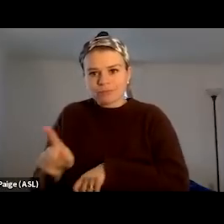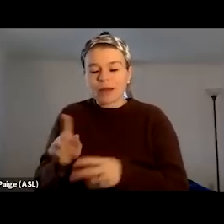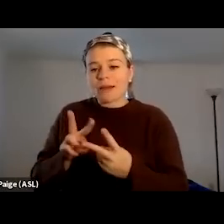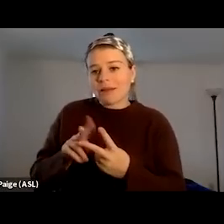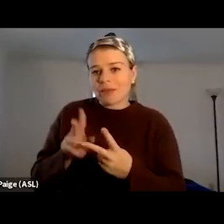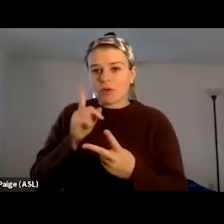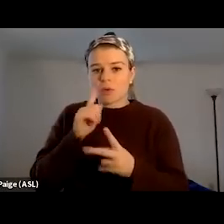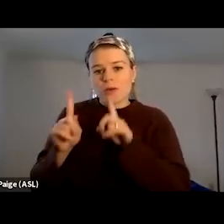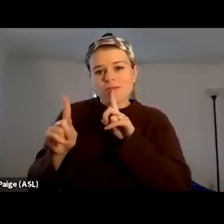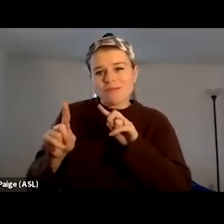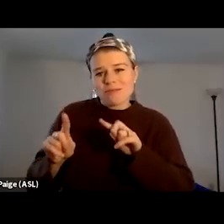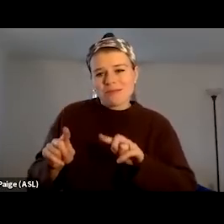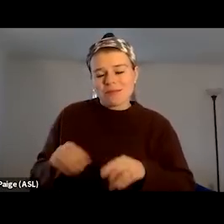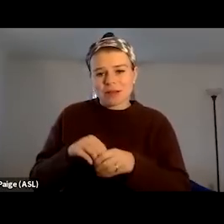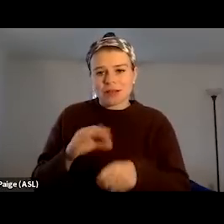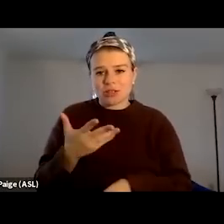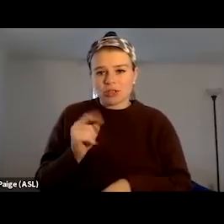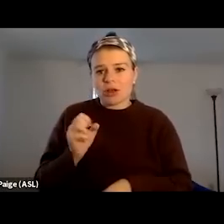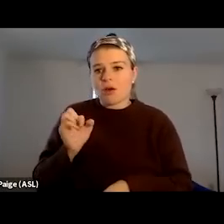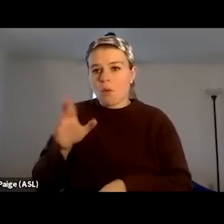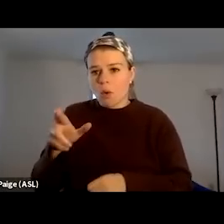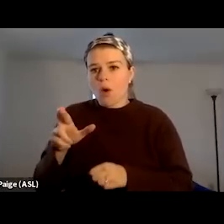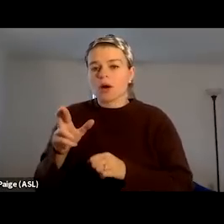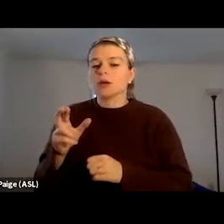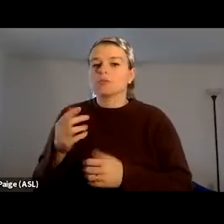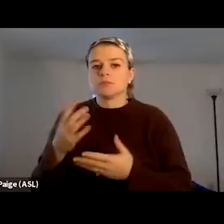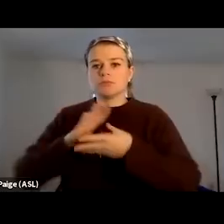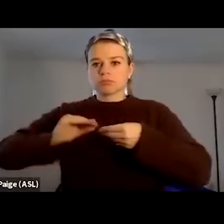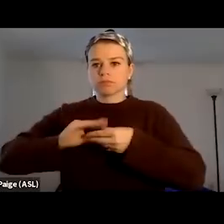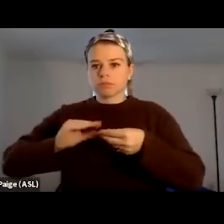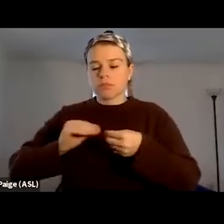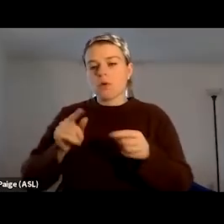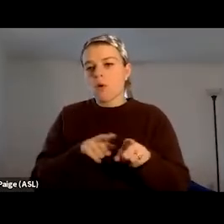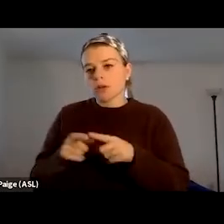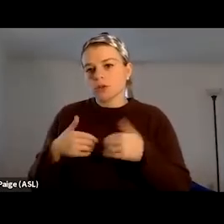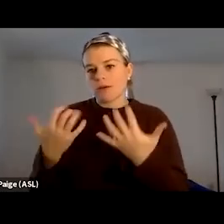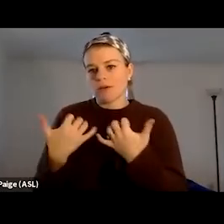o intentaremos abordarlas en la sesión de preguntas y respuestas. También tenemos algunas preguntas de la audiencia que fueron enviadas con anticipación,